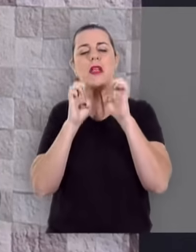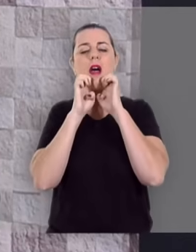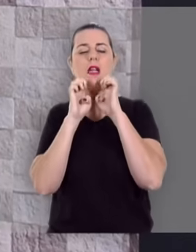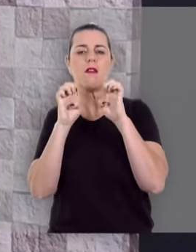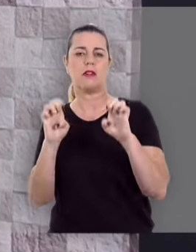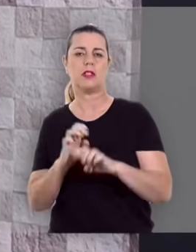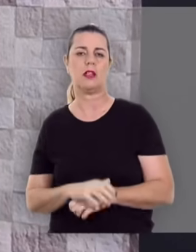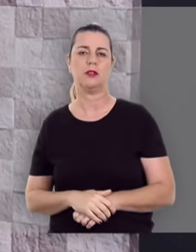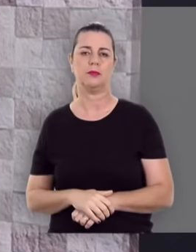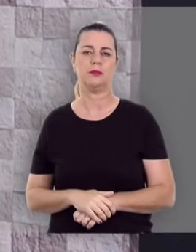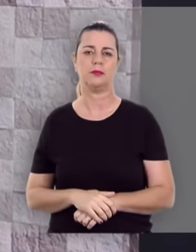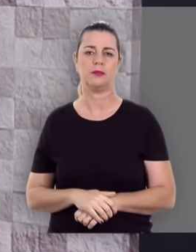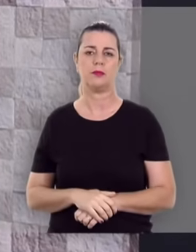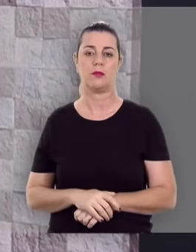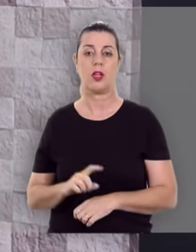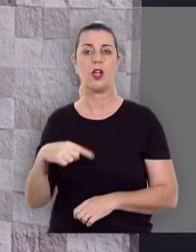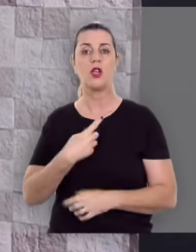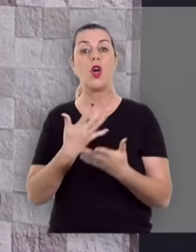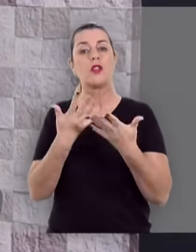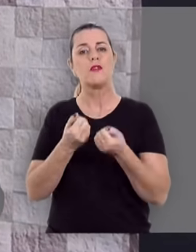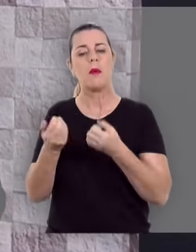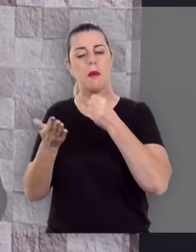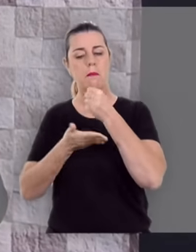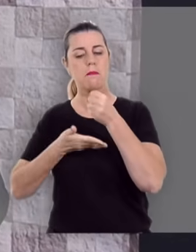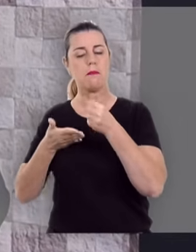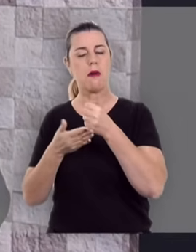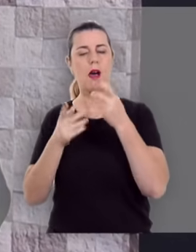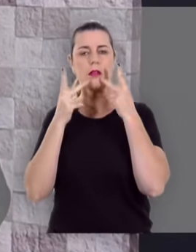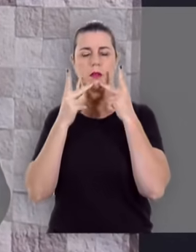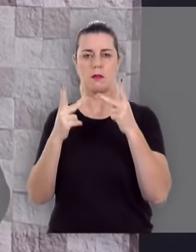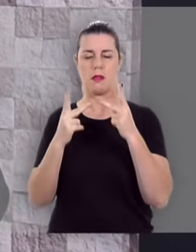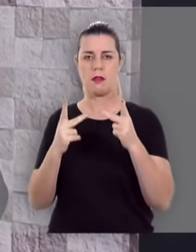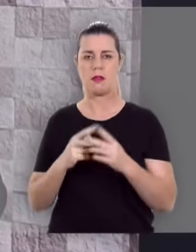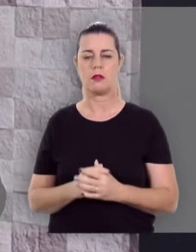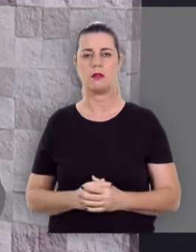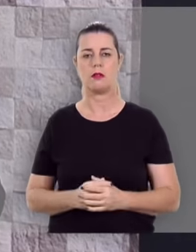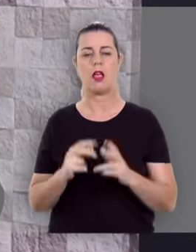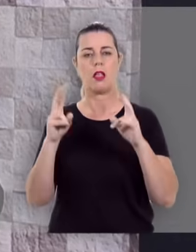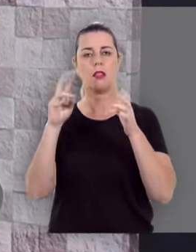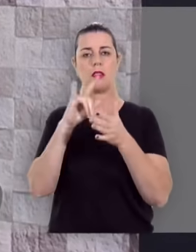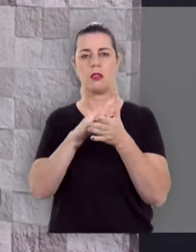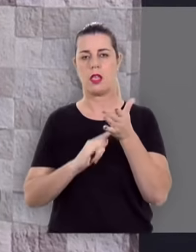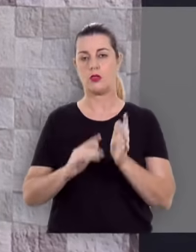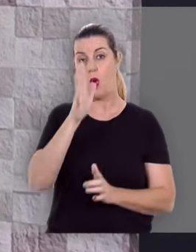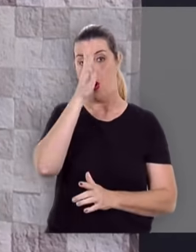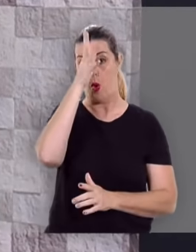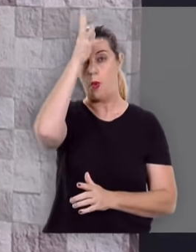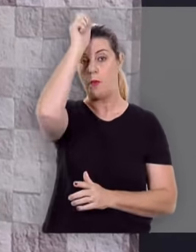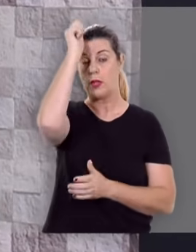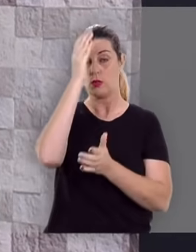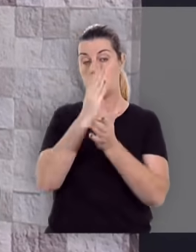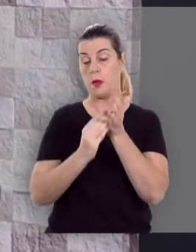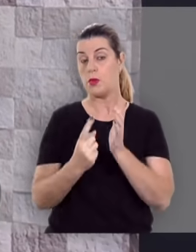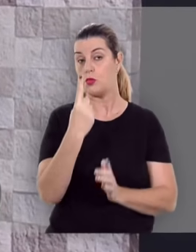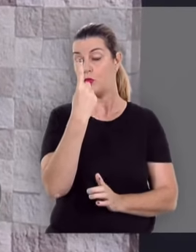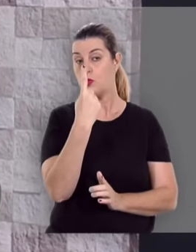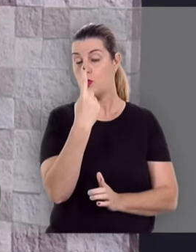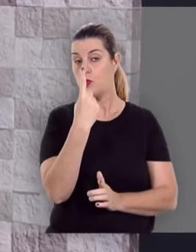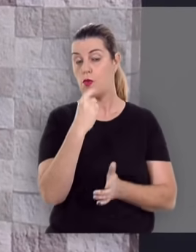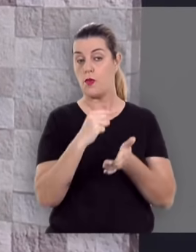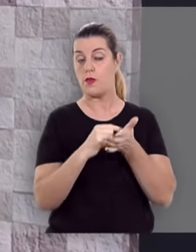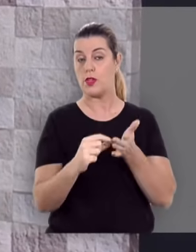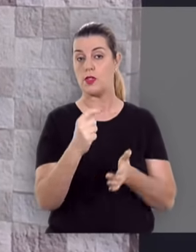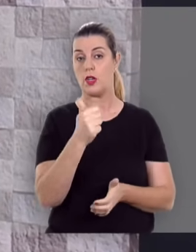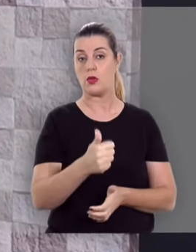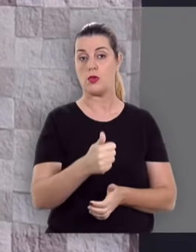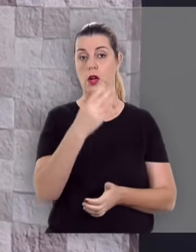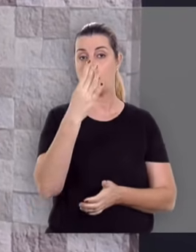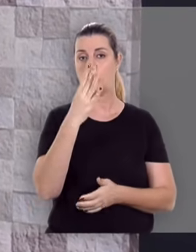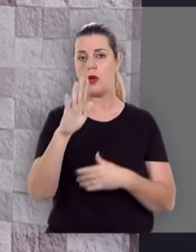evangelho e nós vamos basear esta mensagem do texto de Romanos Capítulo 1 versus 14 a